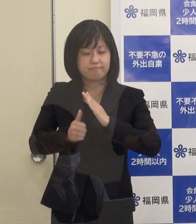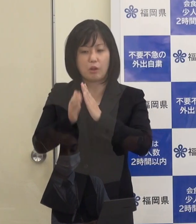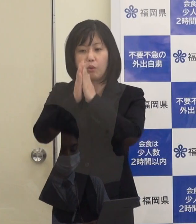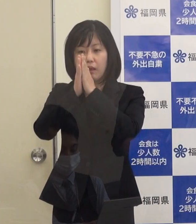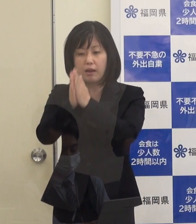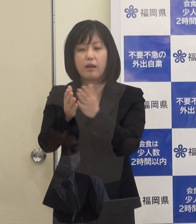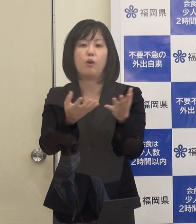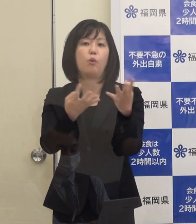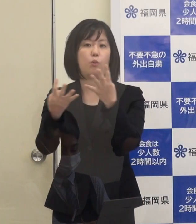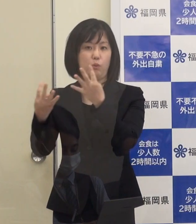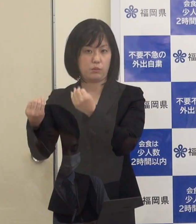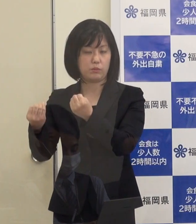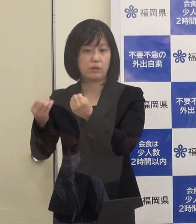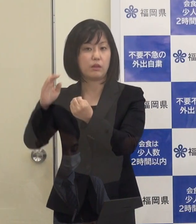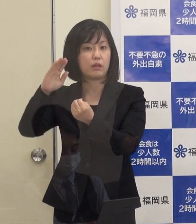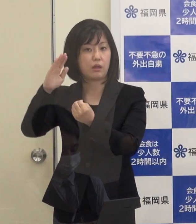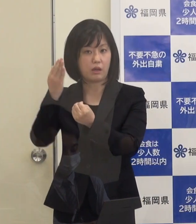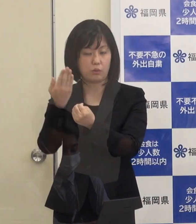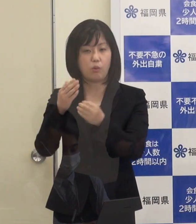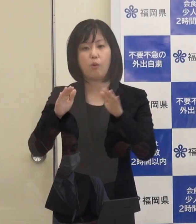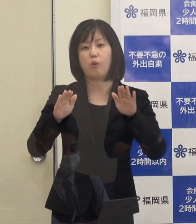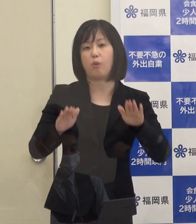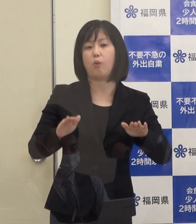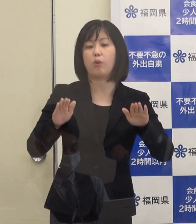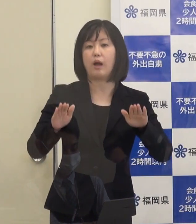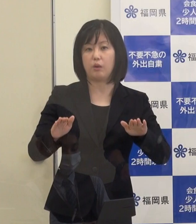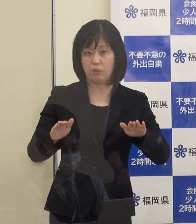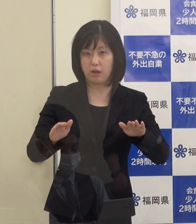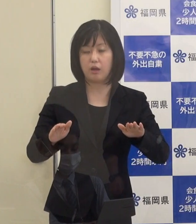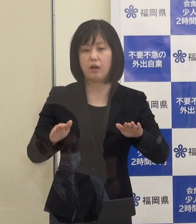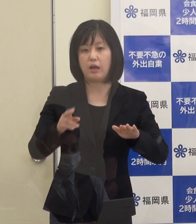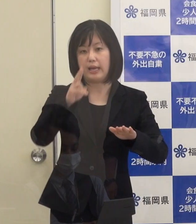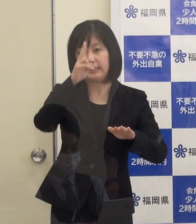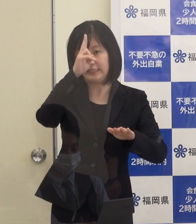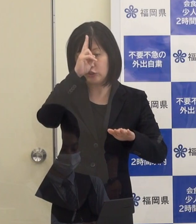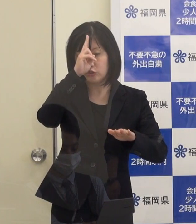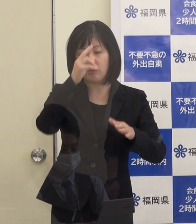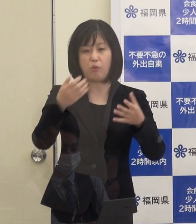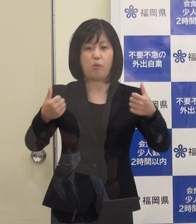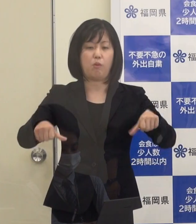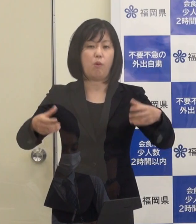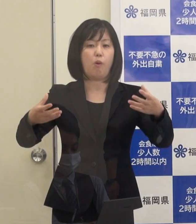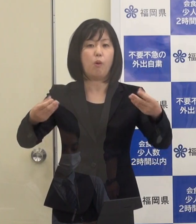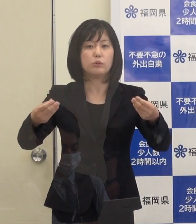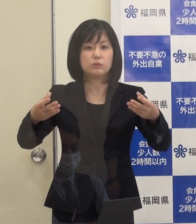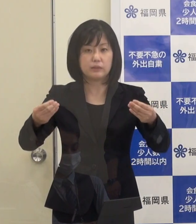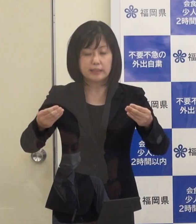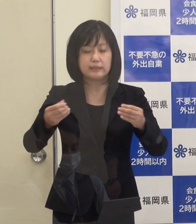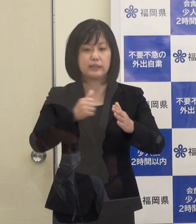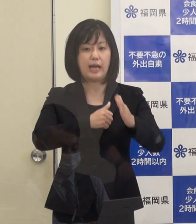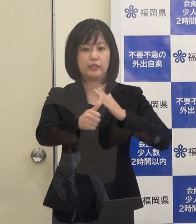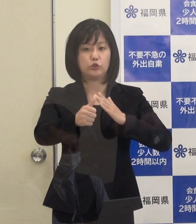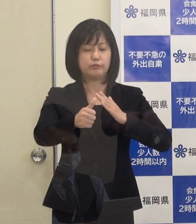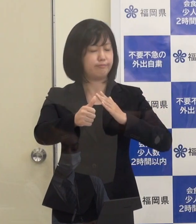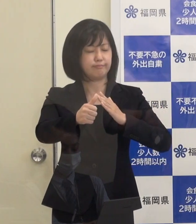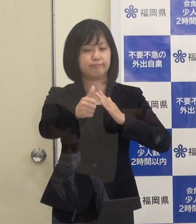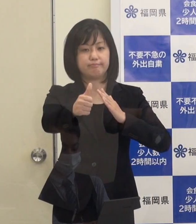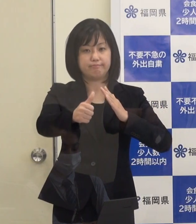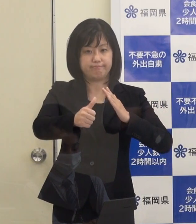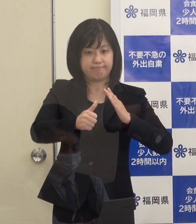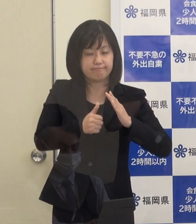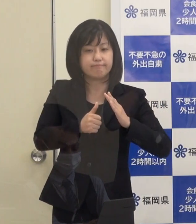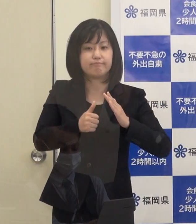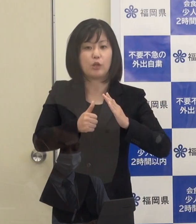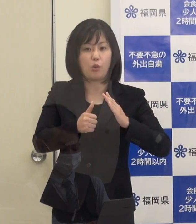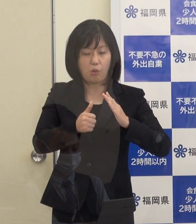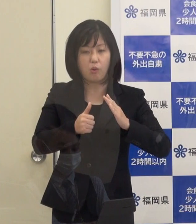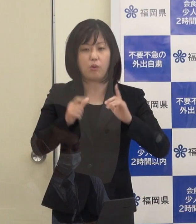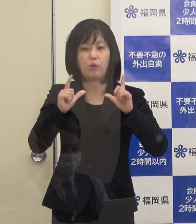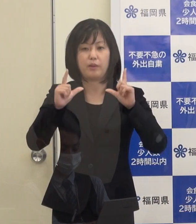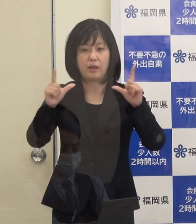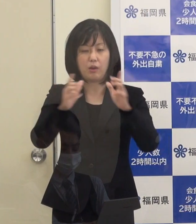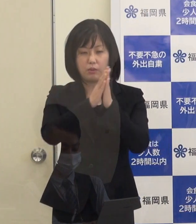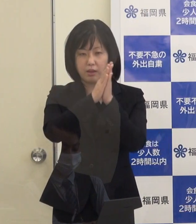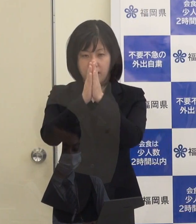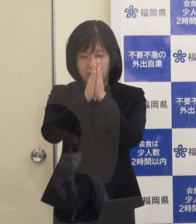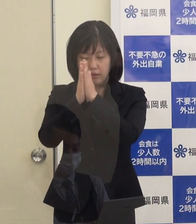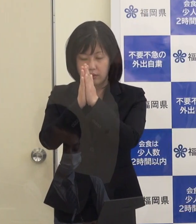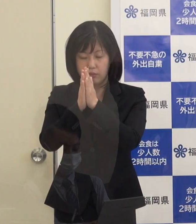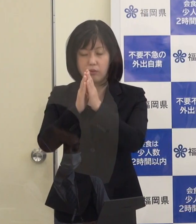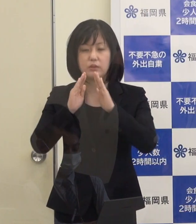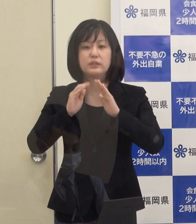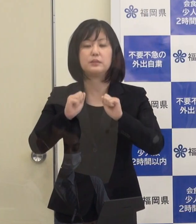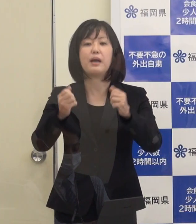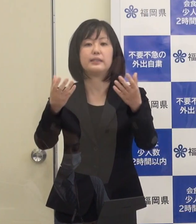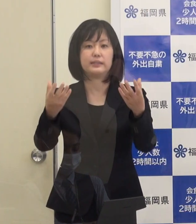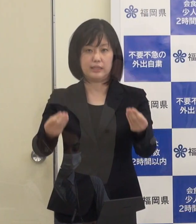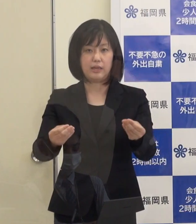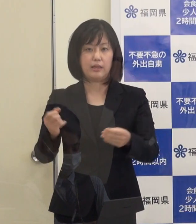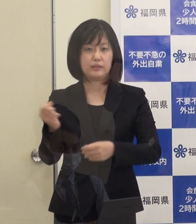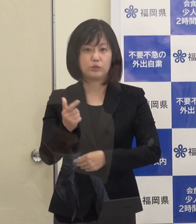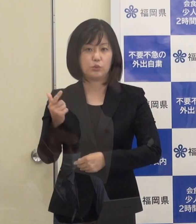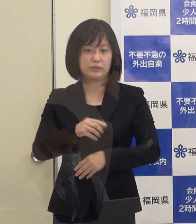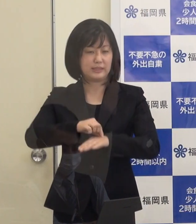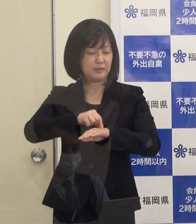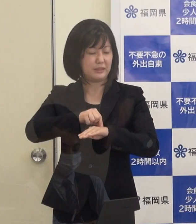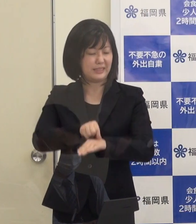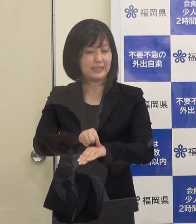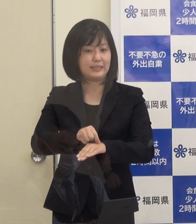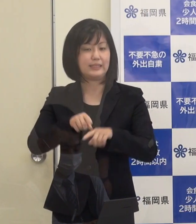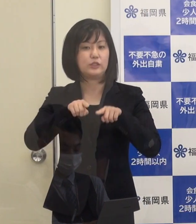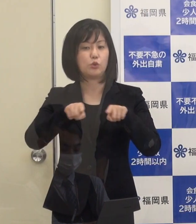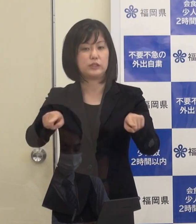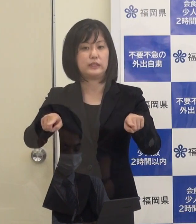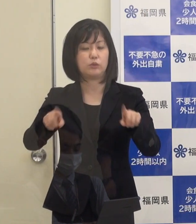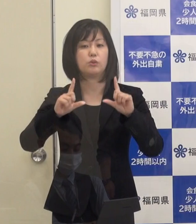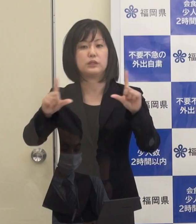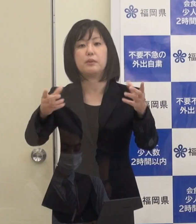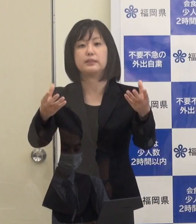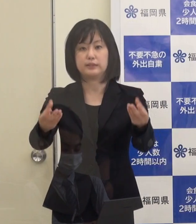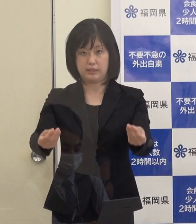今回は日中も含む外出自粛を１９日からお願いし 厳しい措置を迅速に打ち出しました